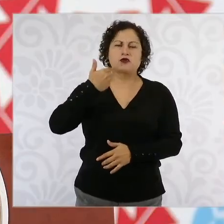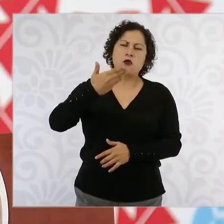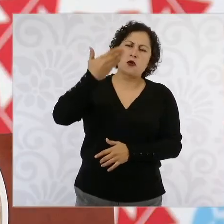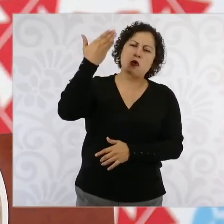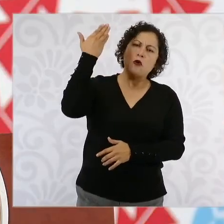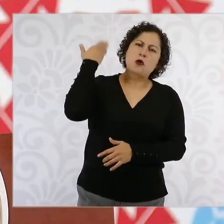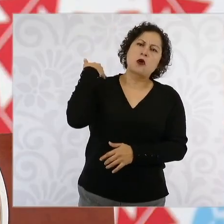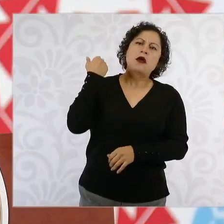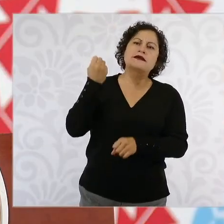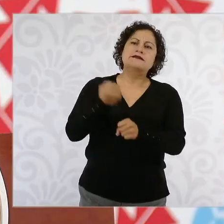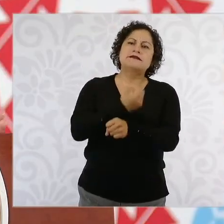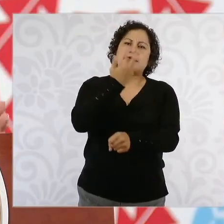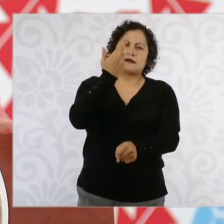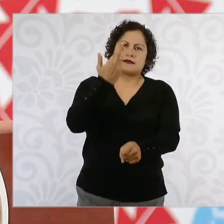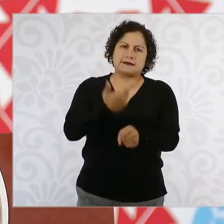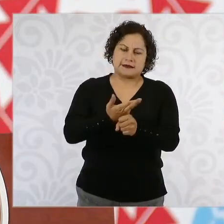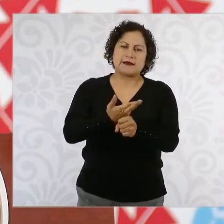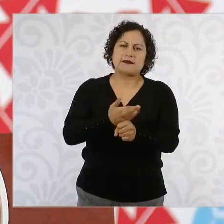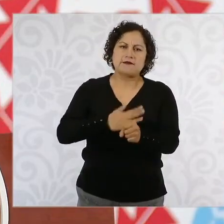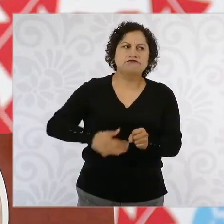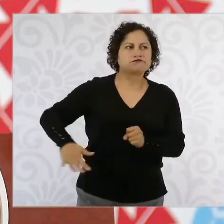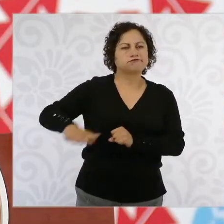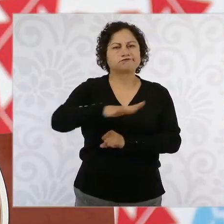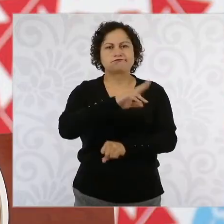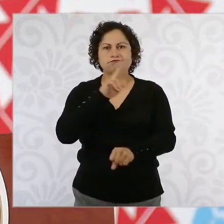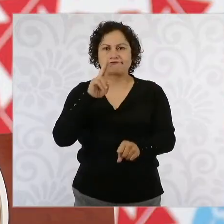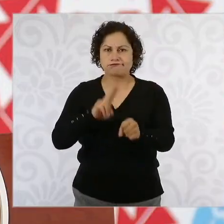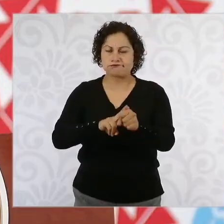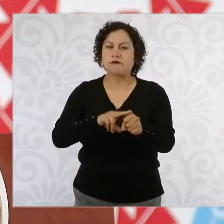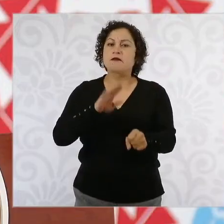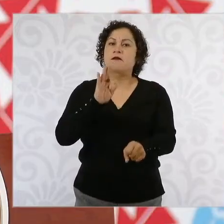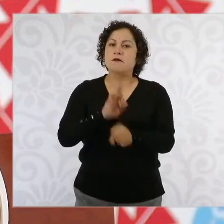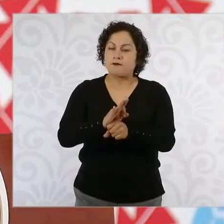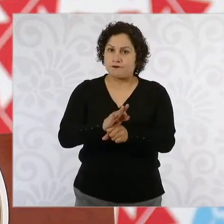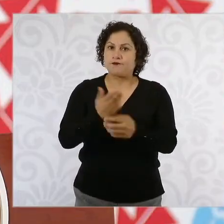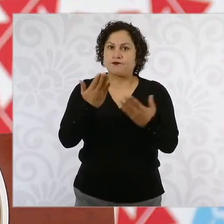presidente fue jefe de gobierno se hizo un decreto para que en la ciudad no se sembrara